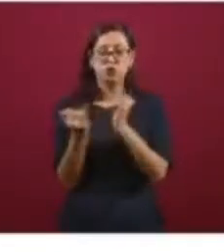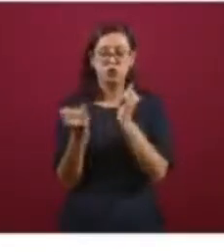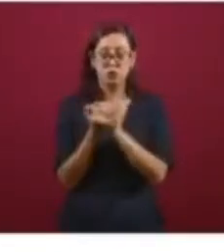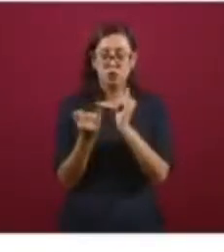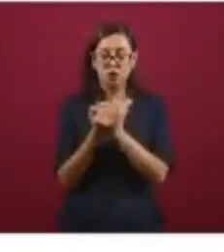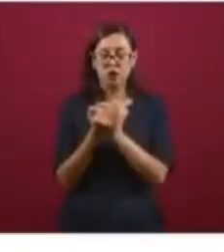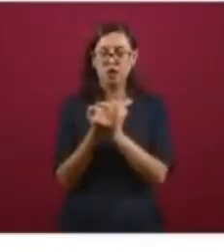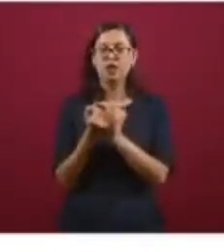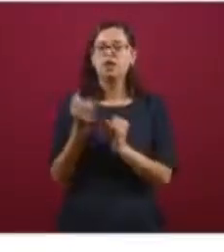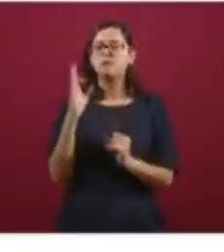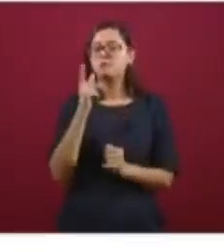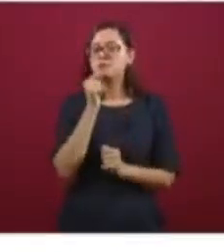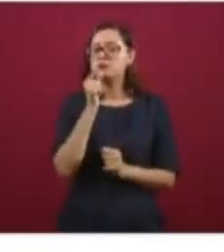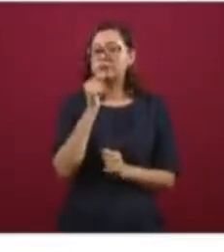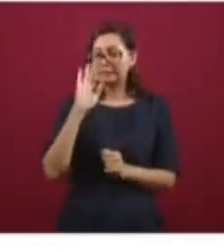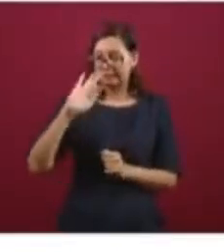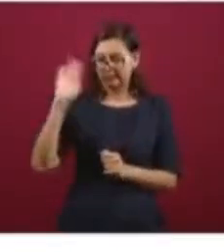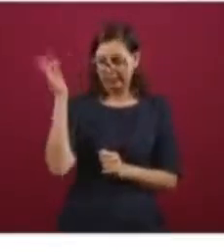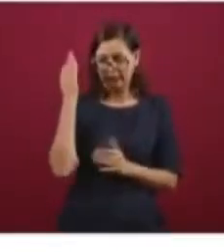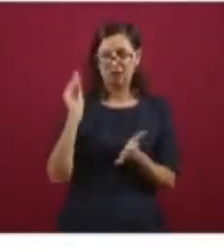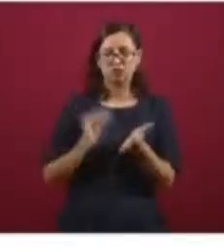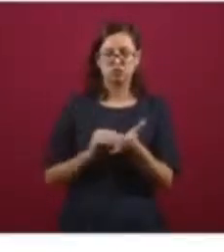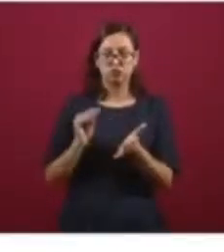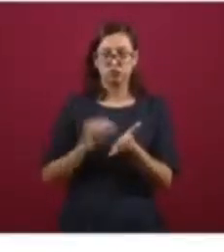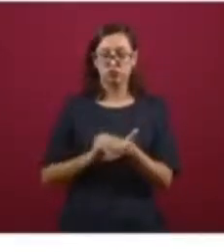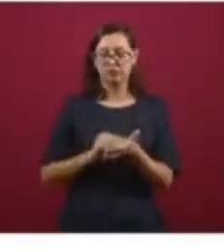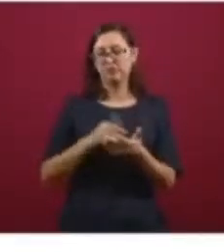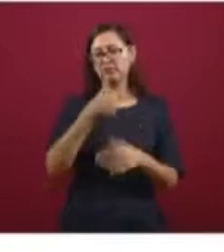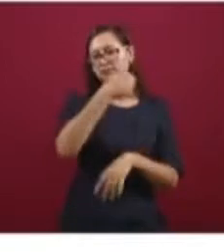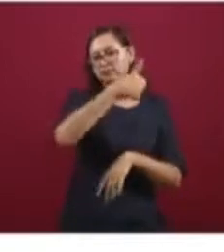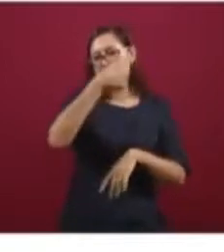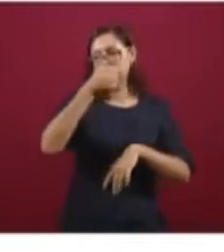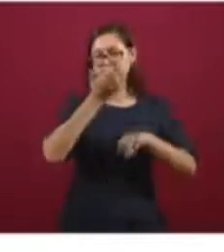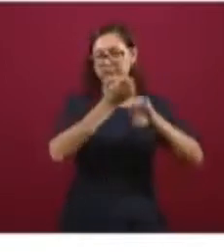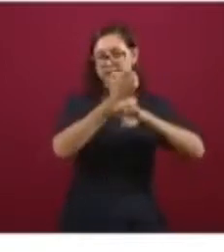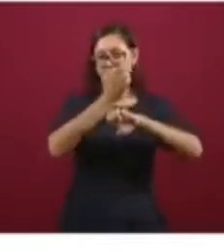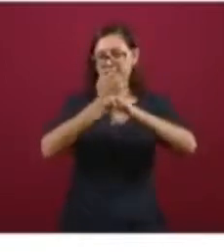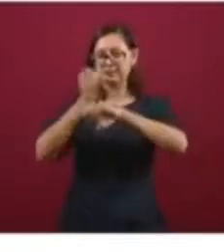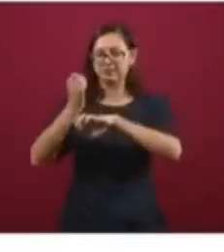tiene la Policía Federal que se encuentran en cada una de las entidades para mostrar